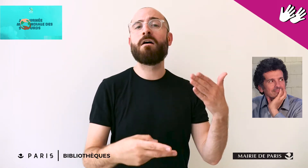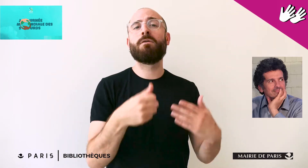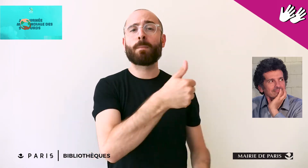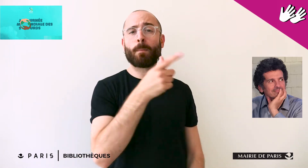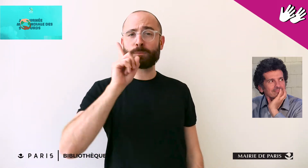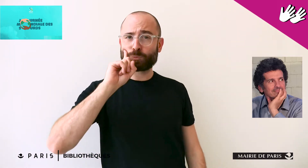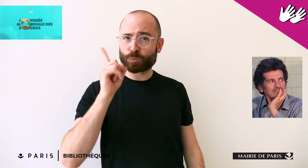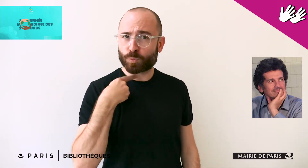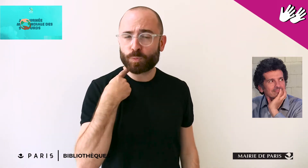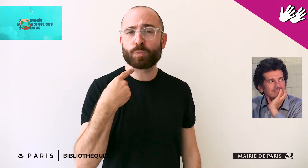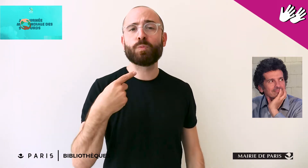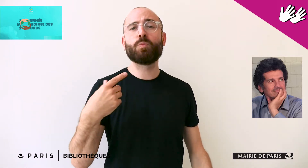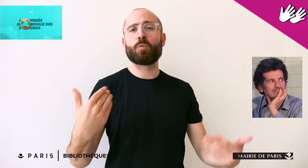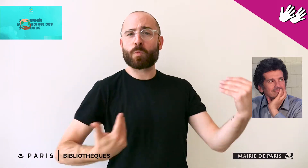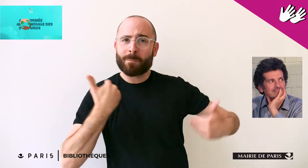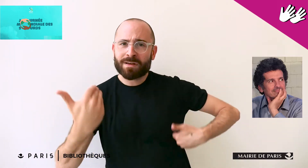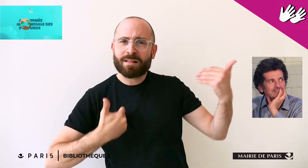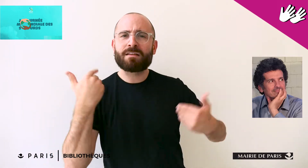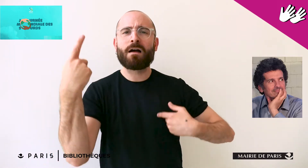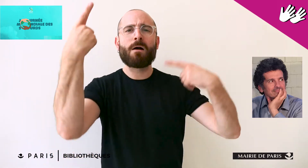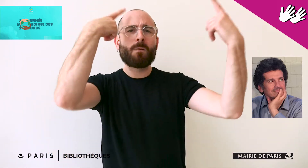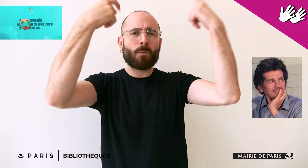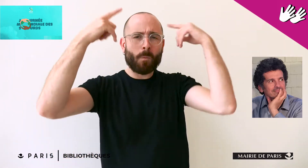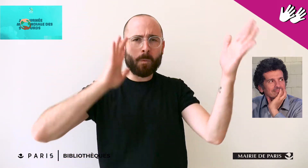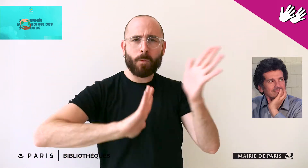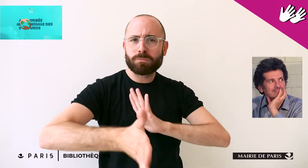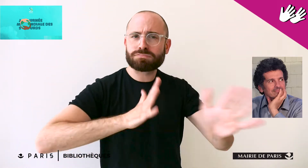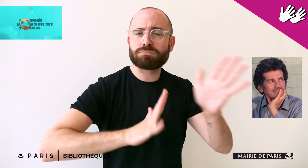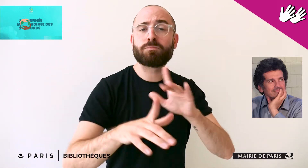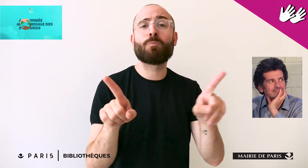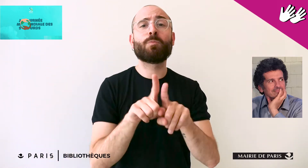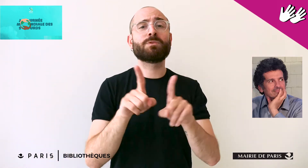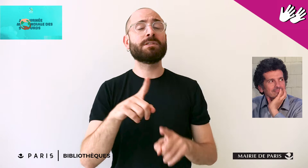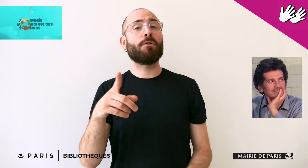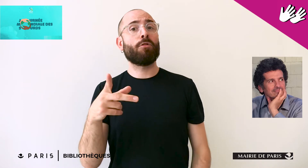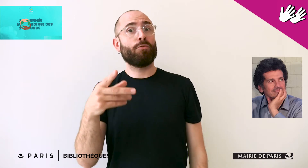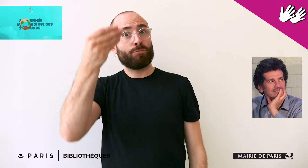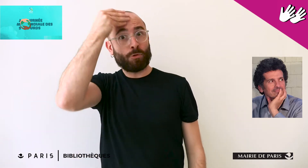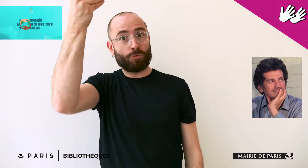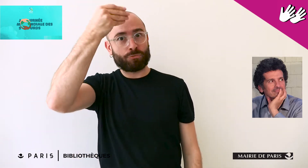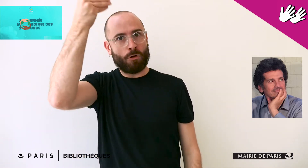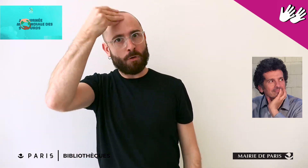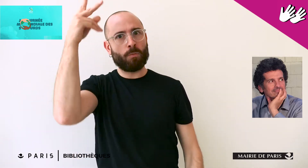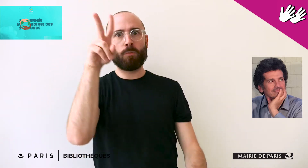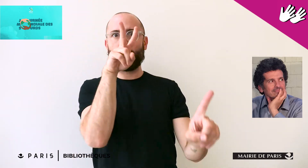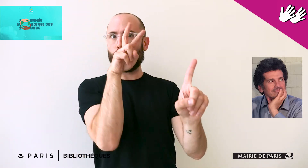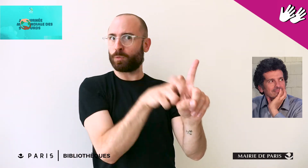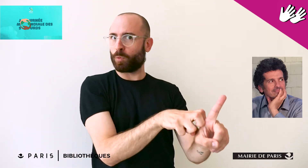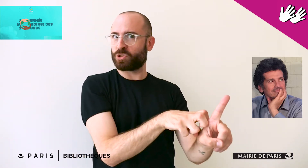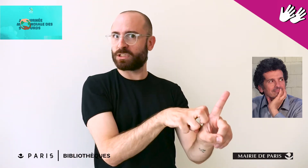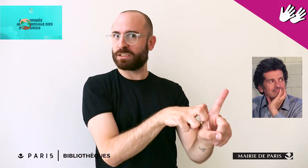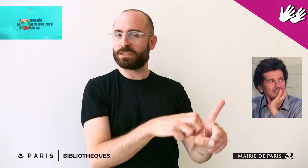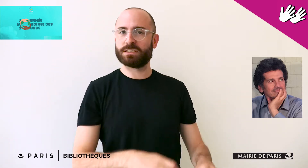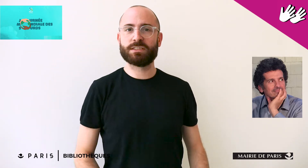Sourd, comédien, conteur en Langue des Signes Française, Docteur en anthropologie